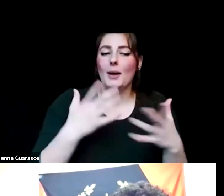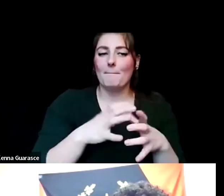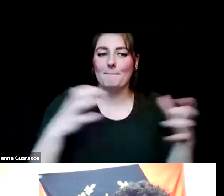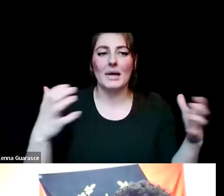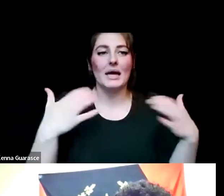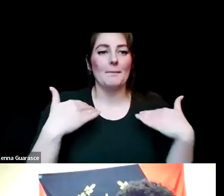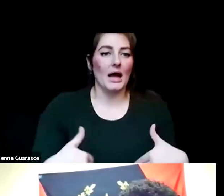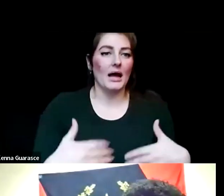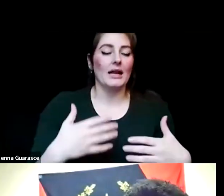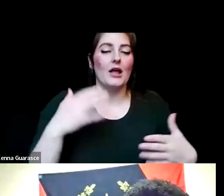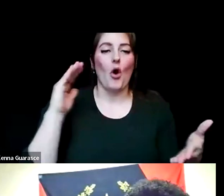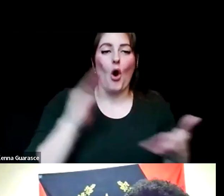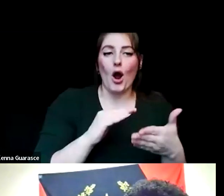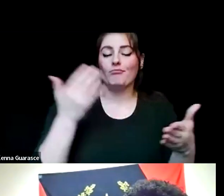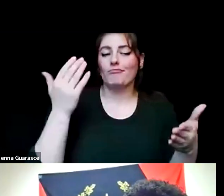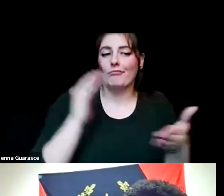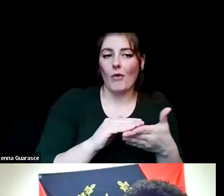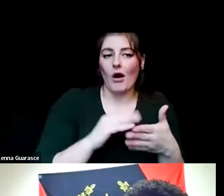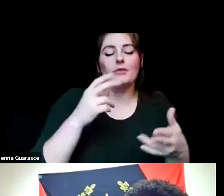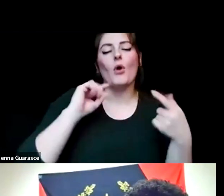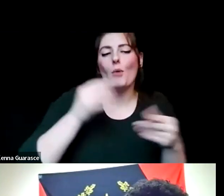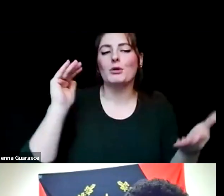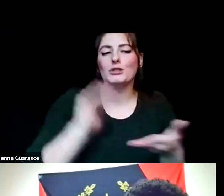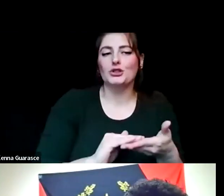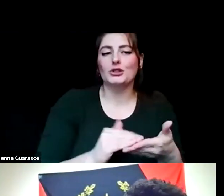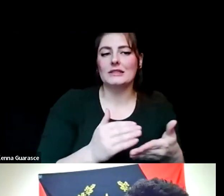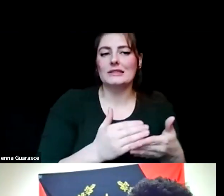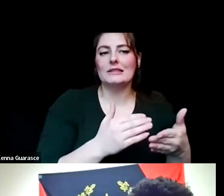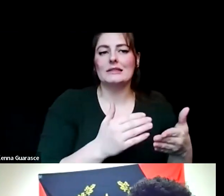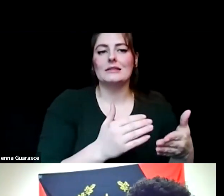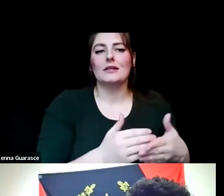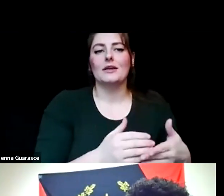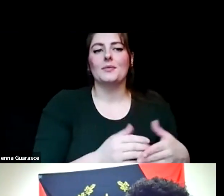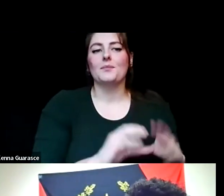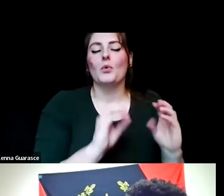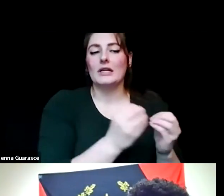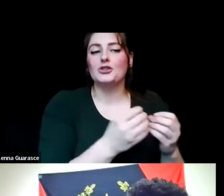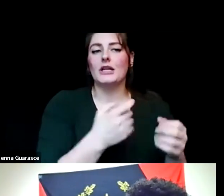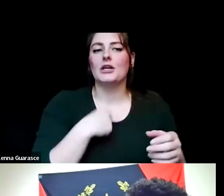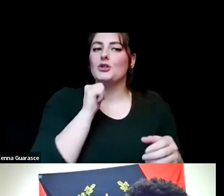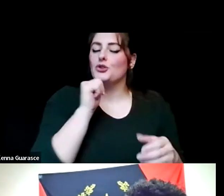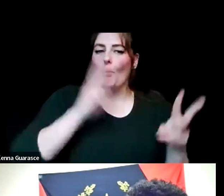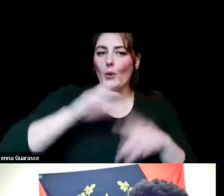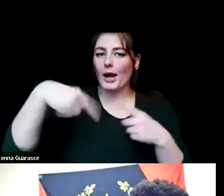y entidades de reducción de daños dicen que no hay que preocuparse por la exposición pasiva al fentanilo.